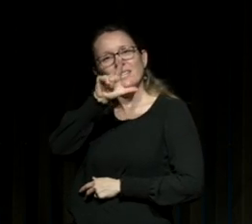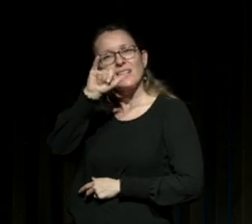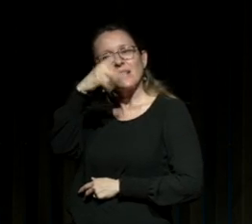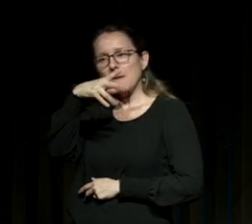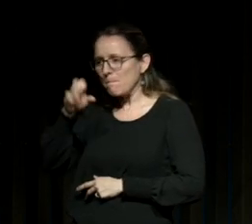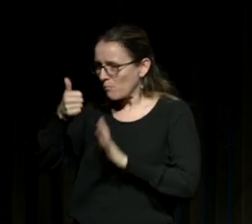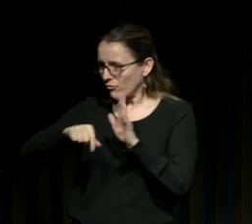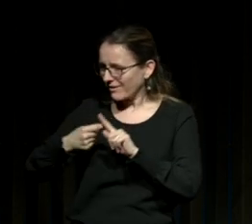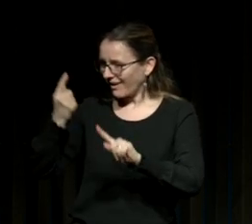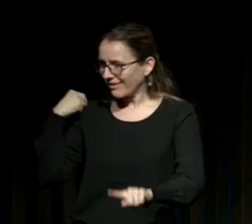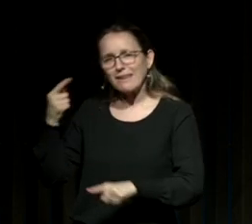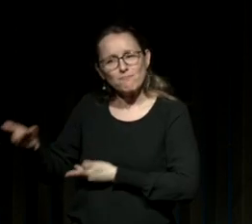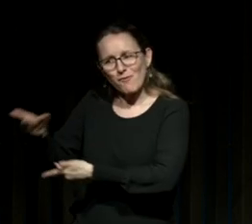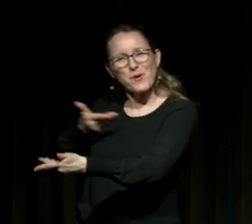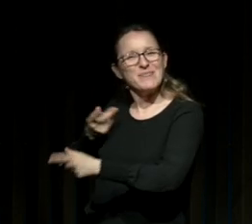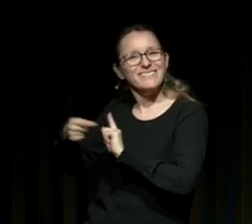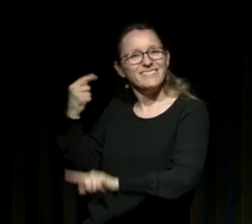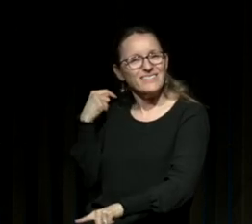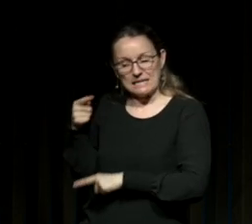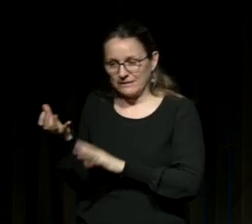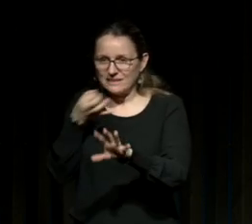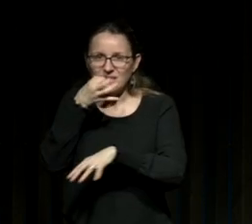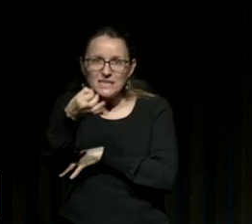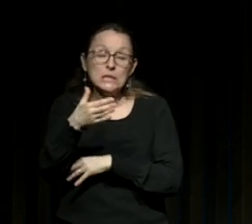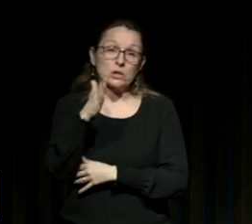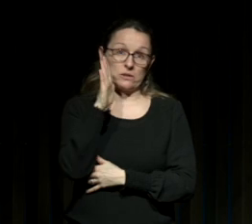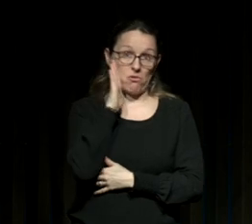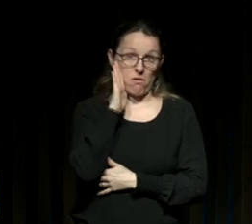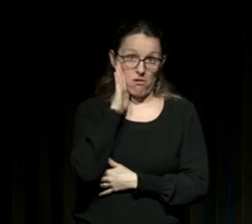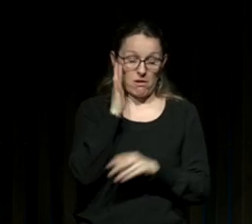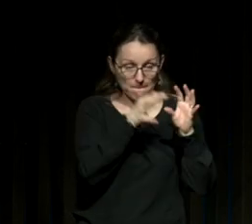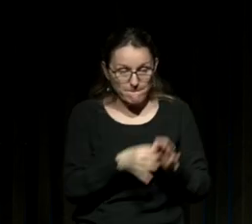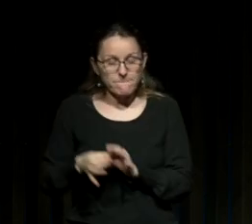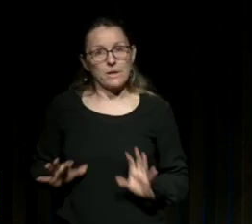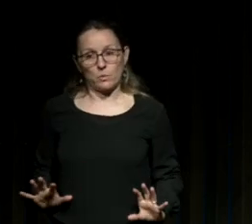le mois dernier si à ma place a parlé aussi des liens entre le sommeil et l'obésité un l'obésité